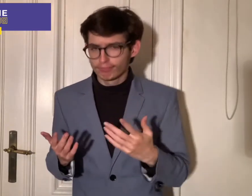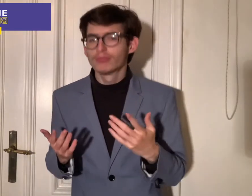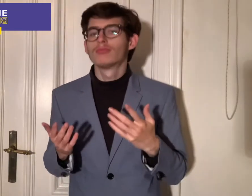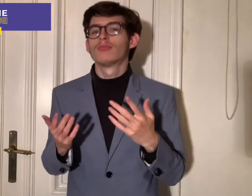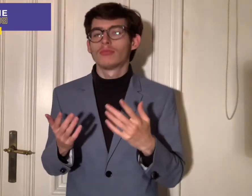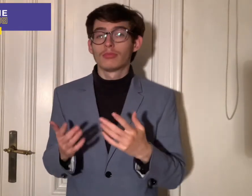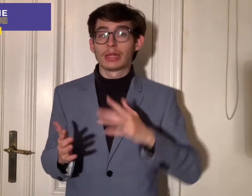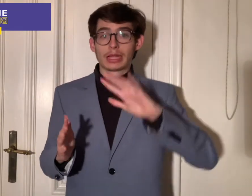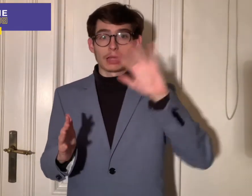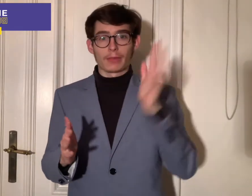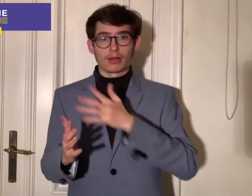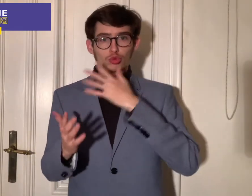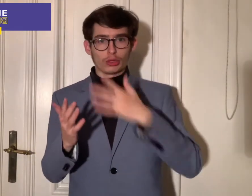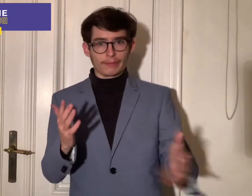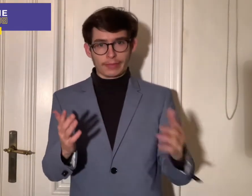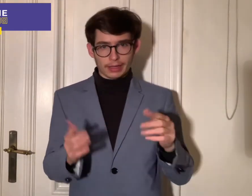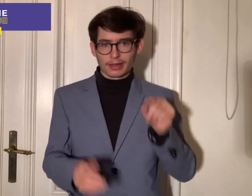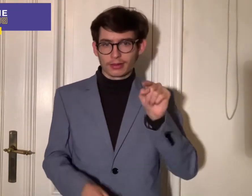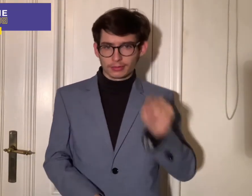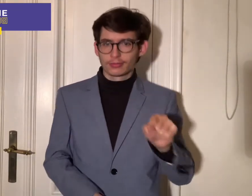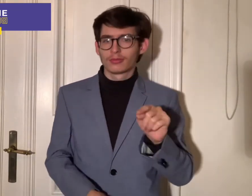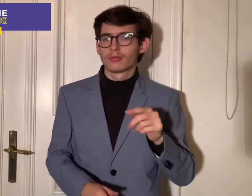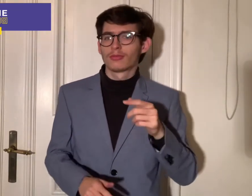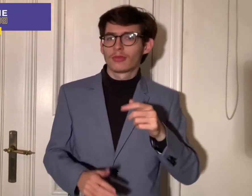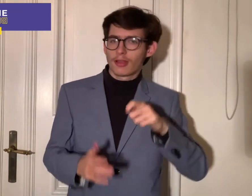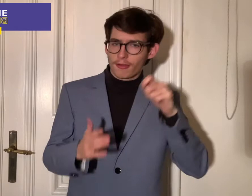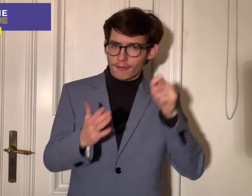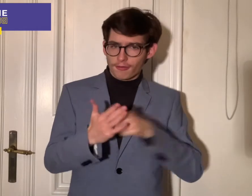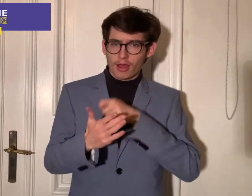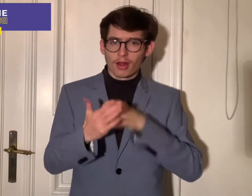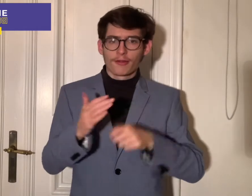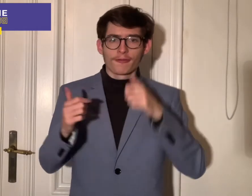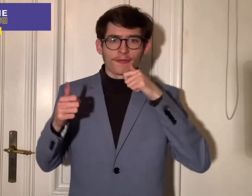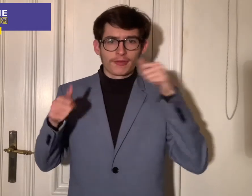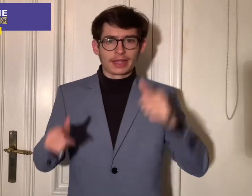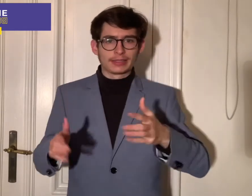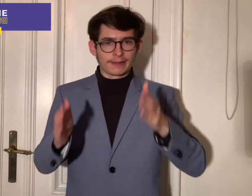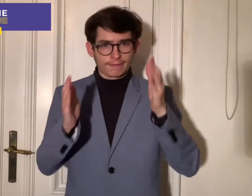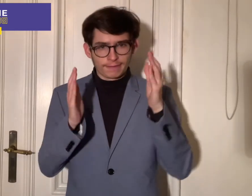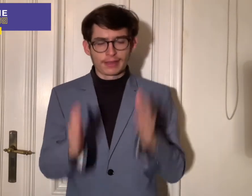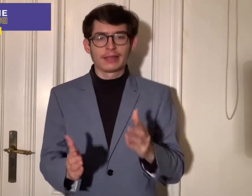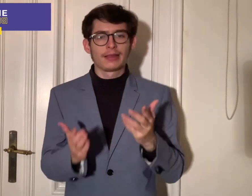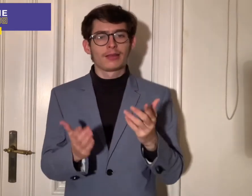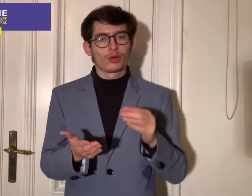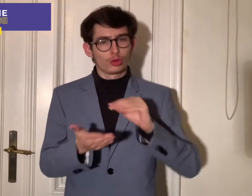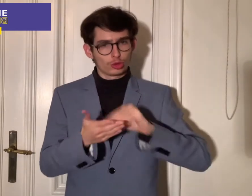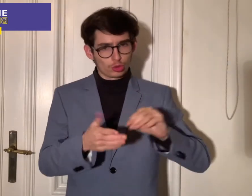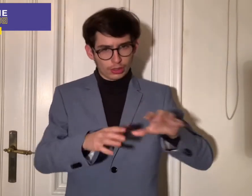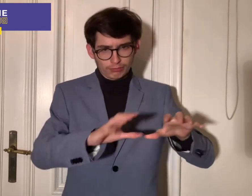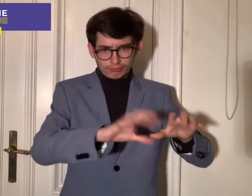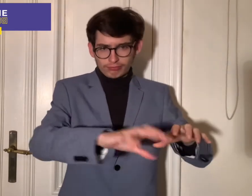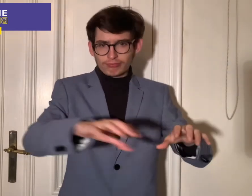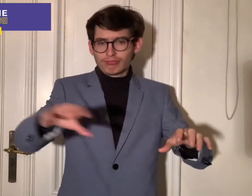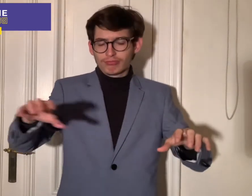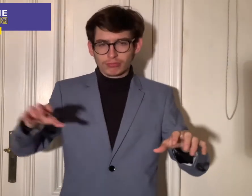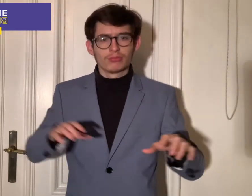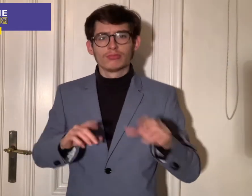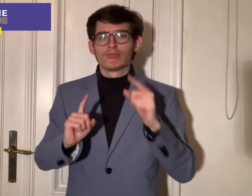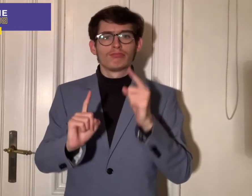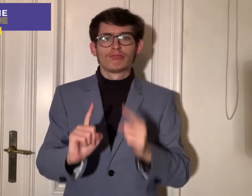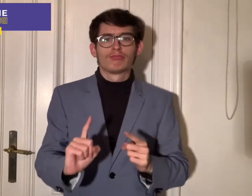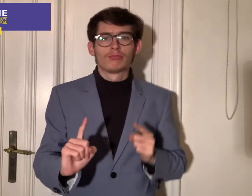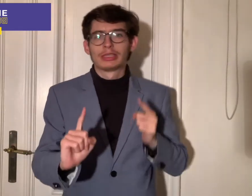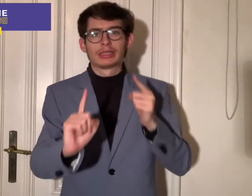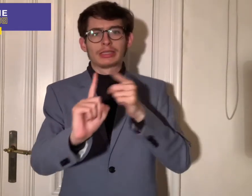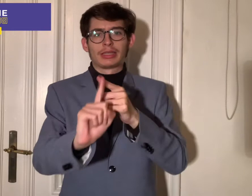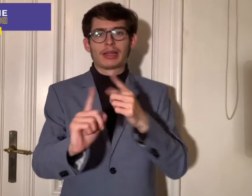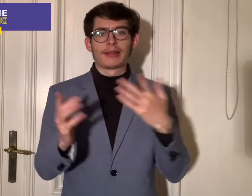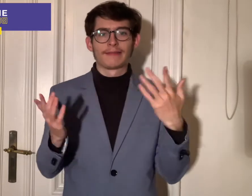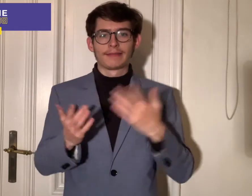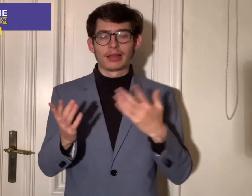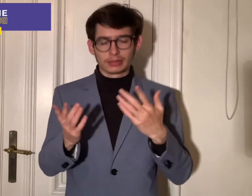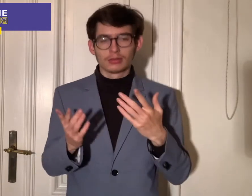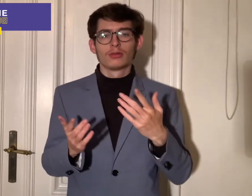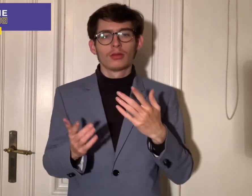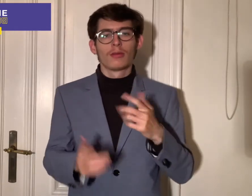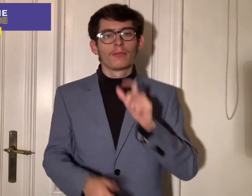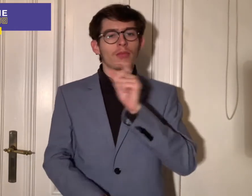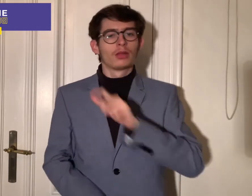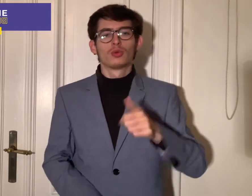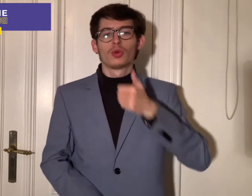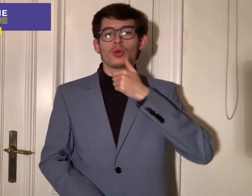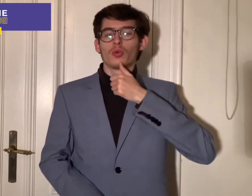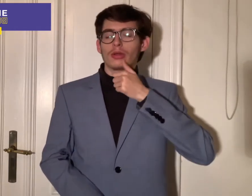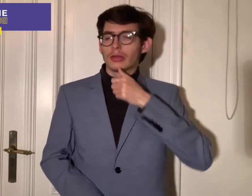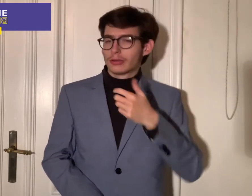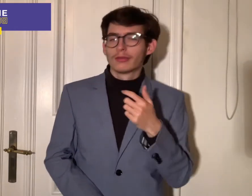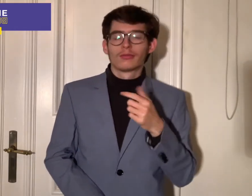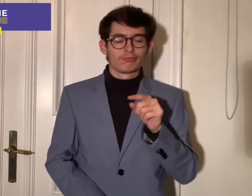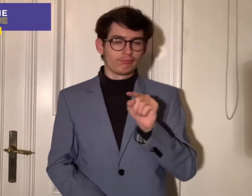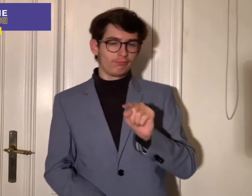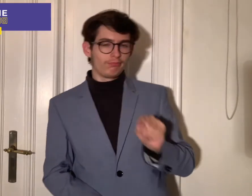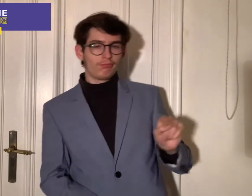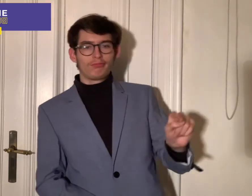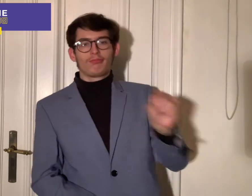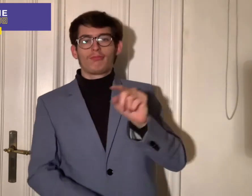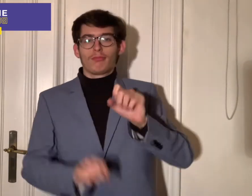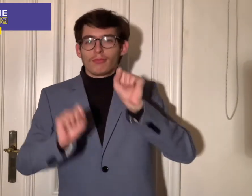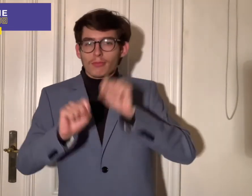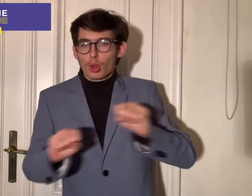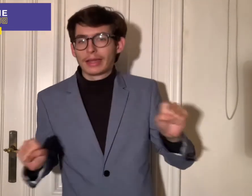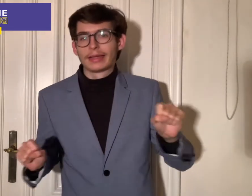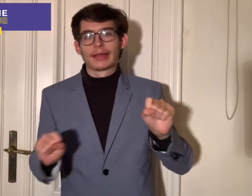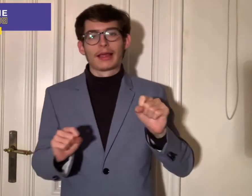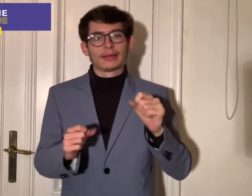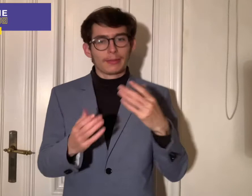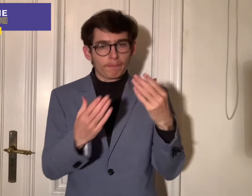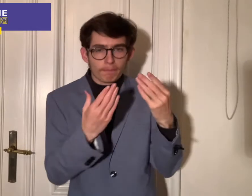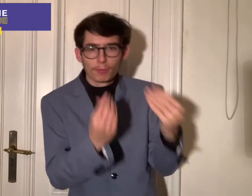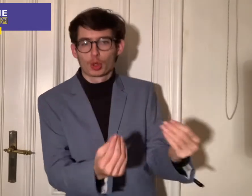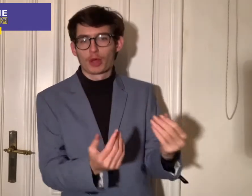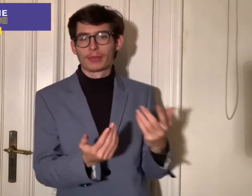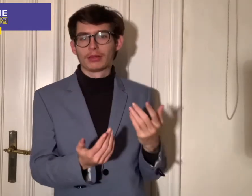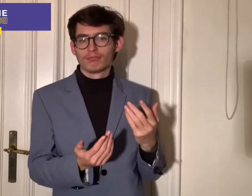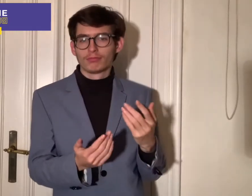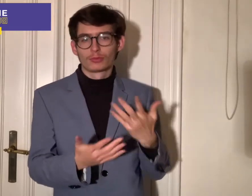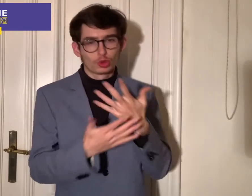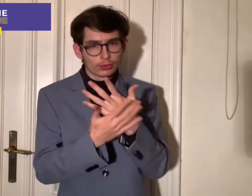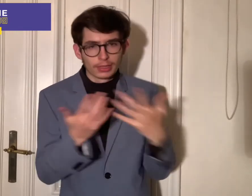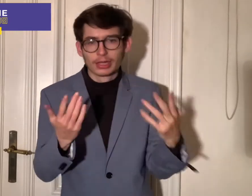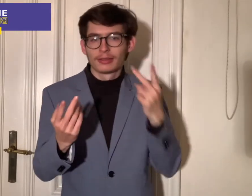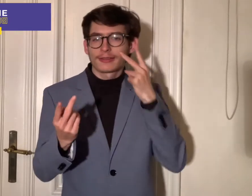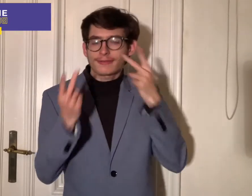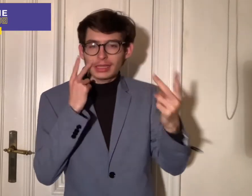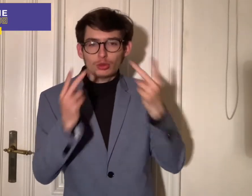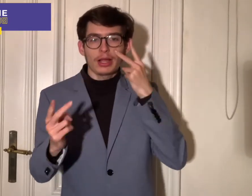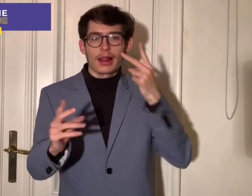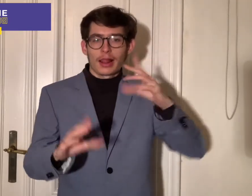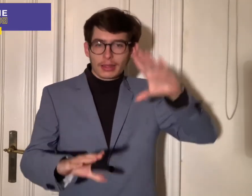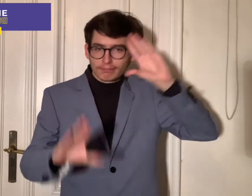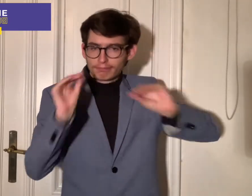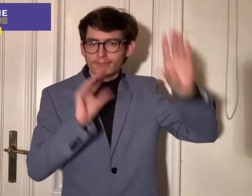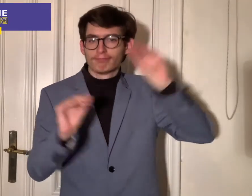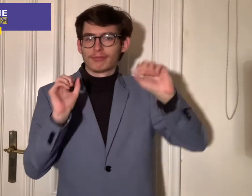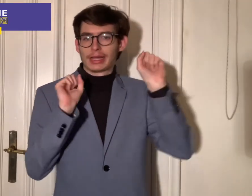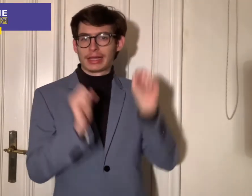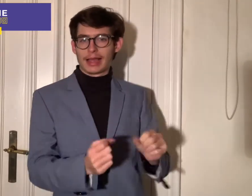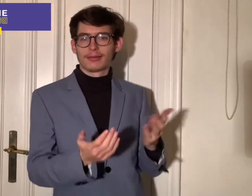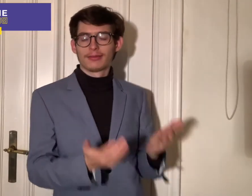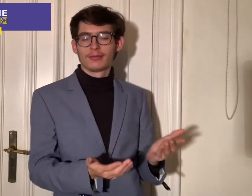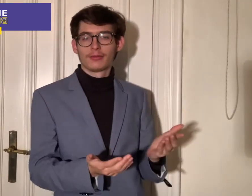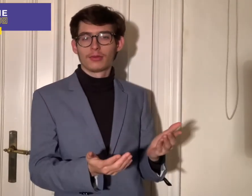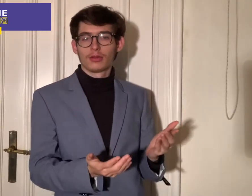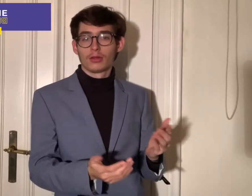dass die Gebärdensprache ein Wahlpflichtfach an Schulen werden soll, damit junge Menschen die Möglichkeit erhalten eine visuelle Sprache zu erlernen.